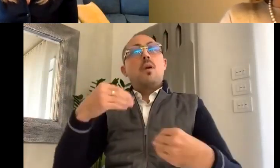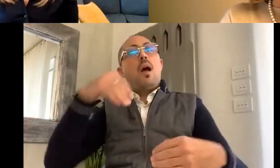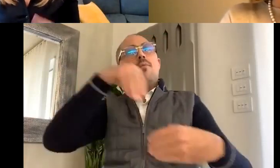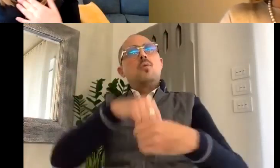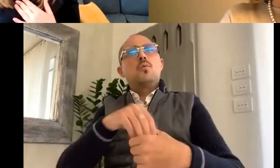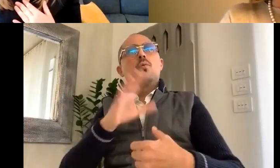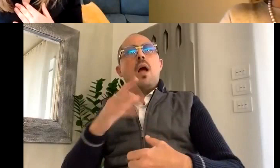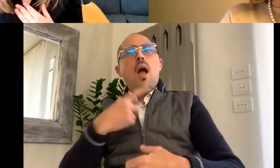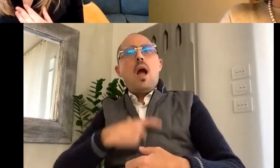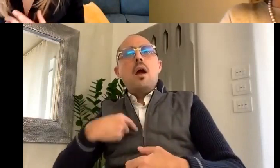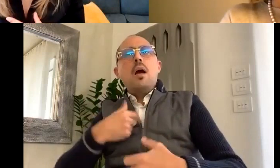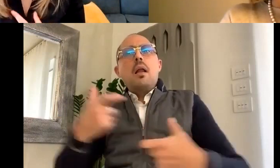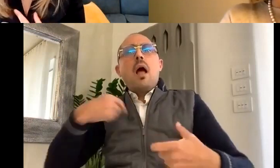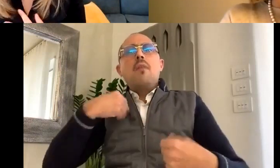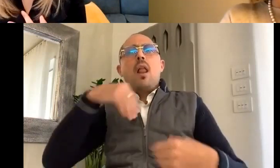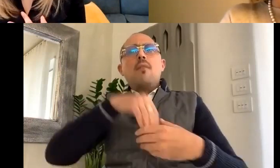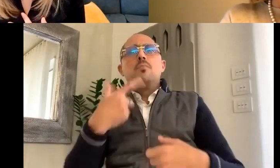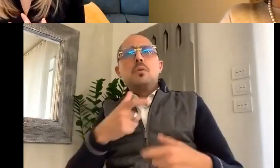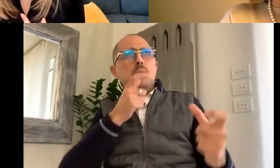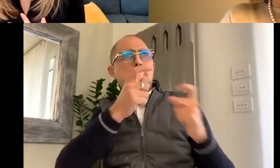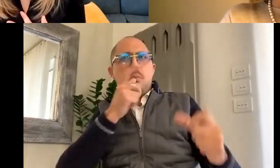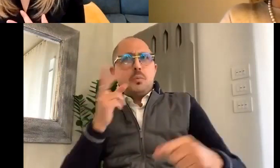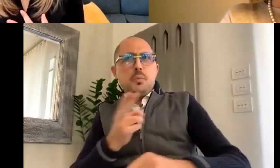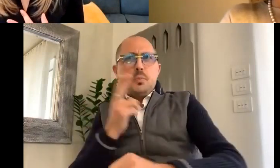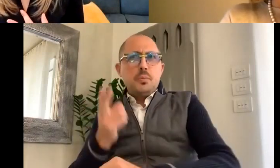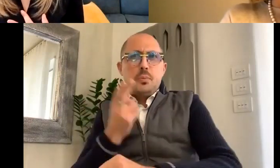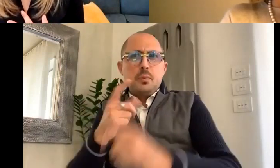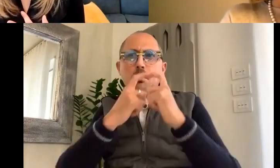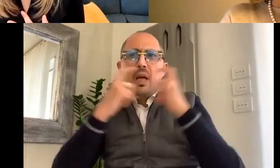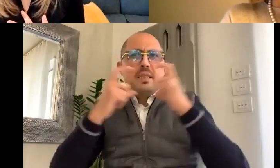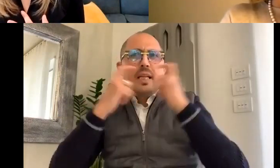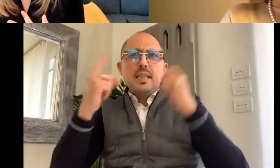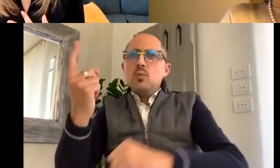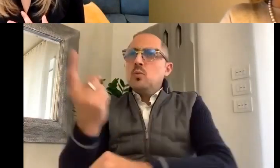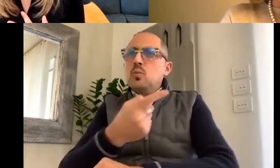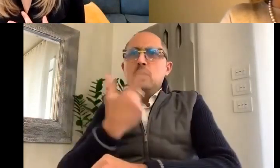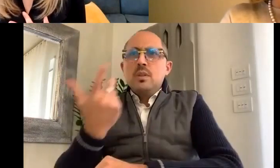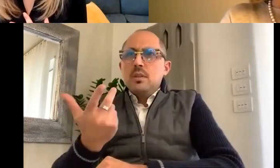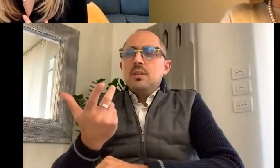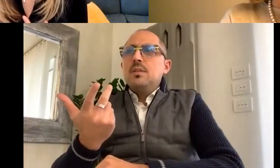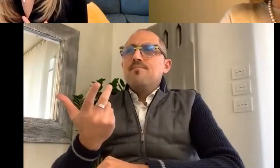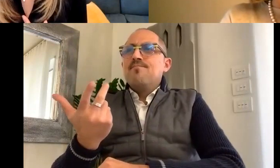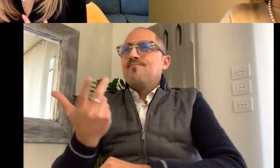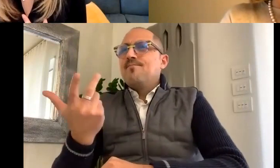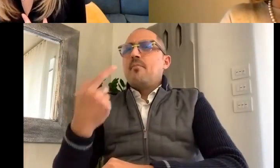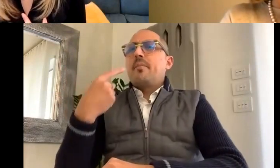persona sorda che lavora può richiedere per sé la legge 104 ma a coloro i quali